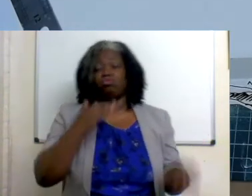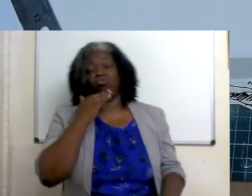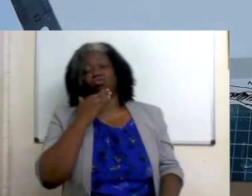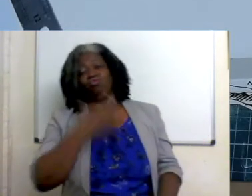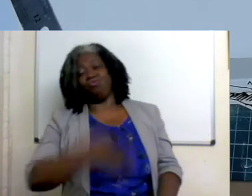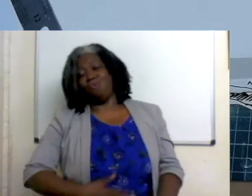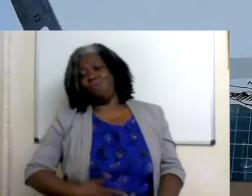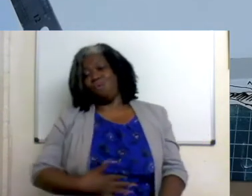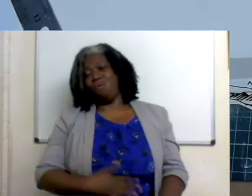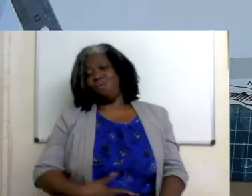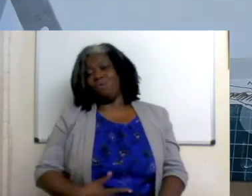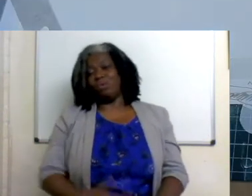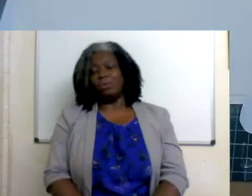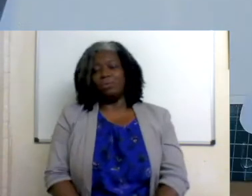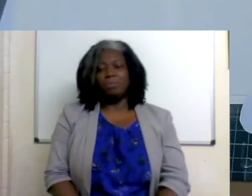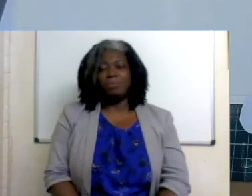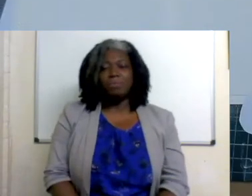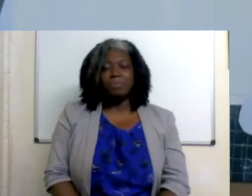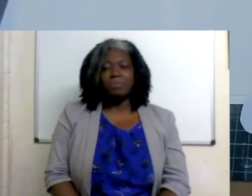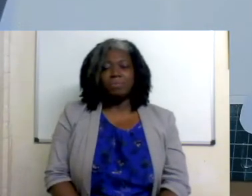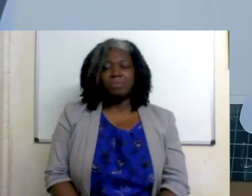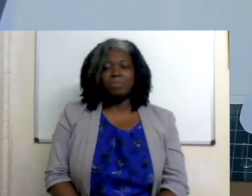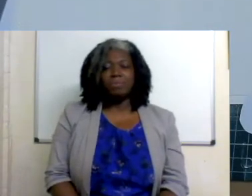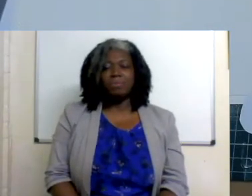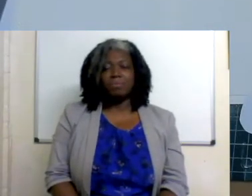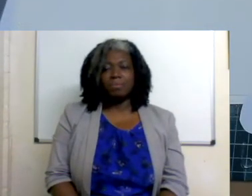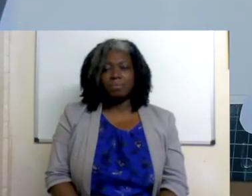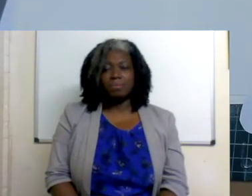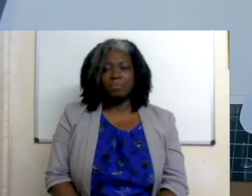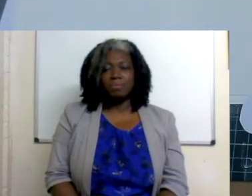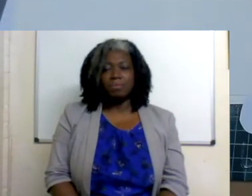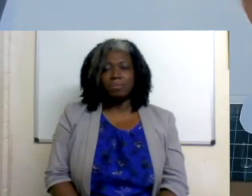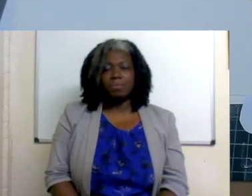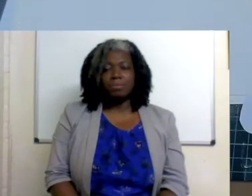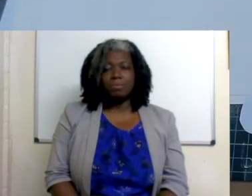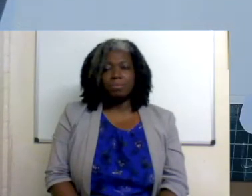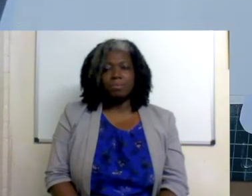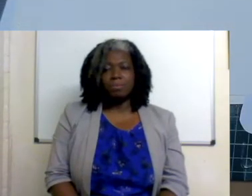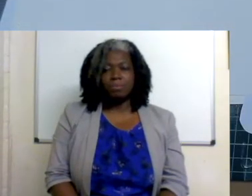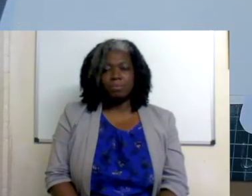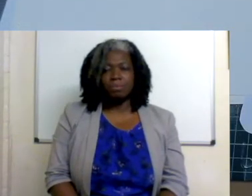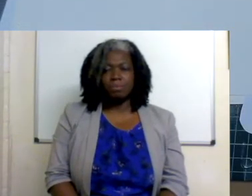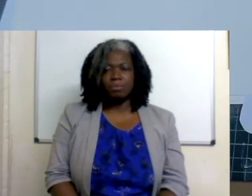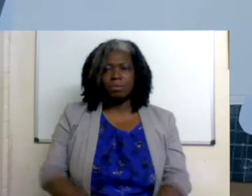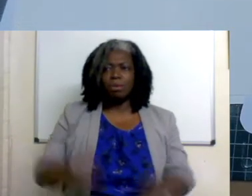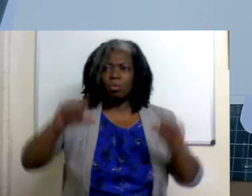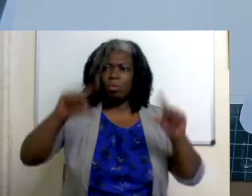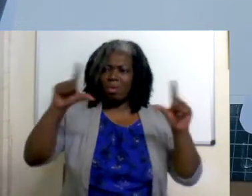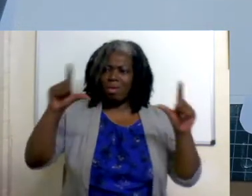hlad nez kachna. V dalsi casti musime udelat stojanky pro nase bubliny